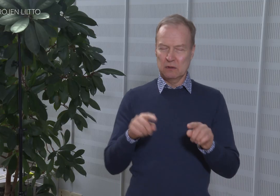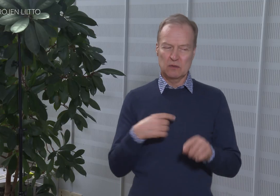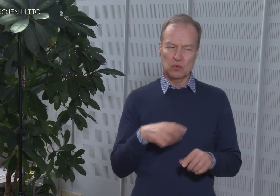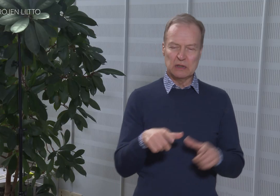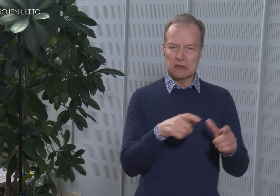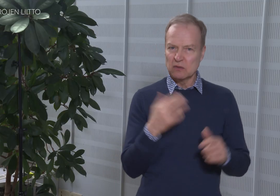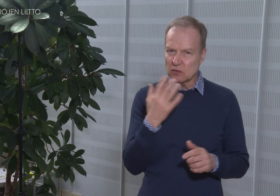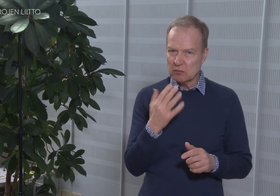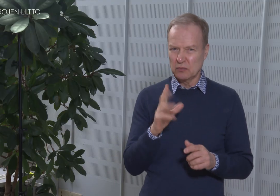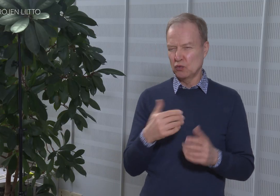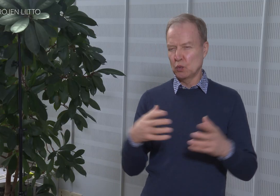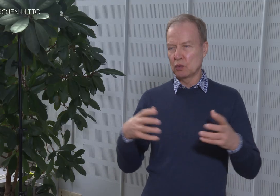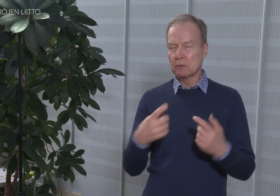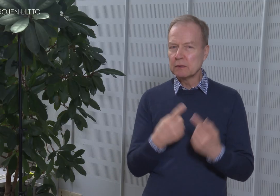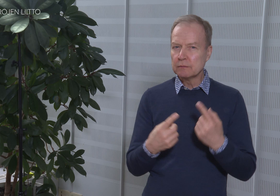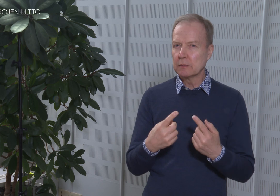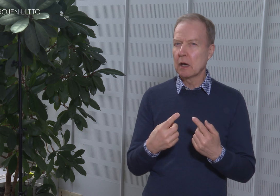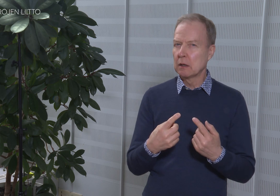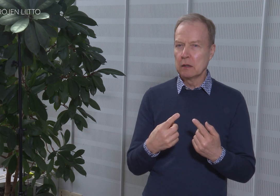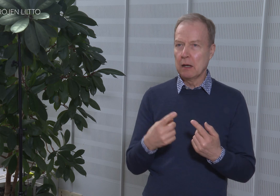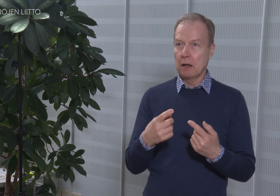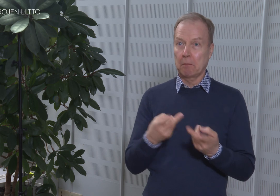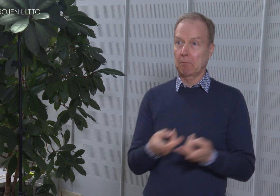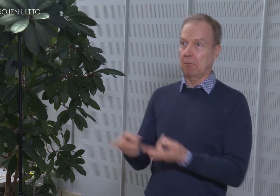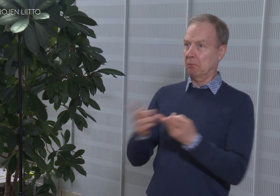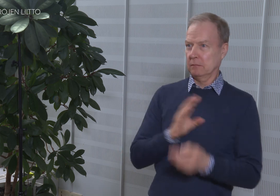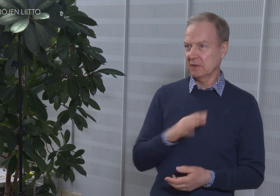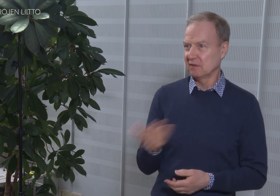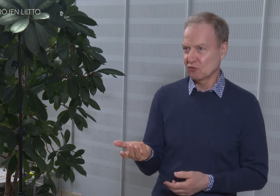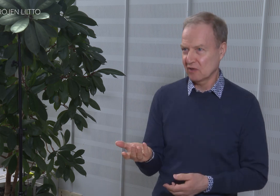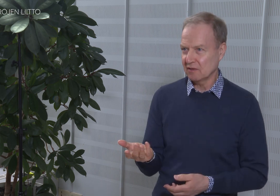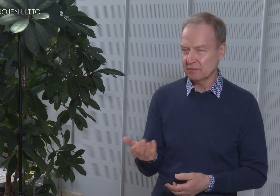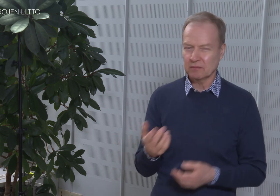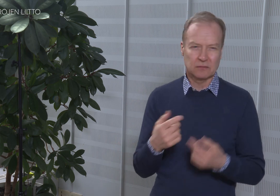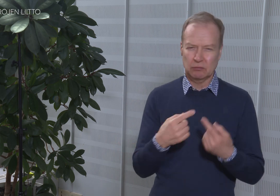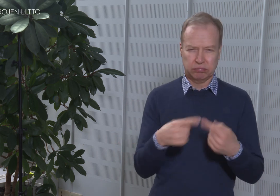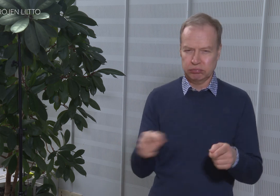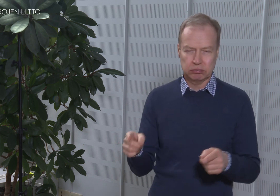Olemme sekä liitossa että työryhmässä keskustelleet siitä, - kuinka viittomakielinen yhteisö ei ole yhtenäinen ryhmä, -